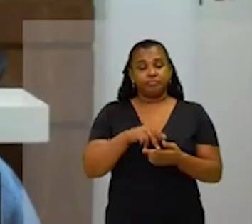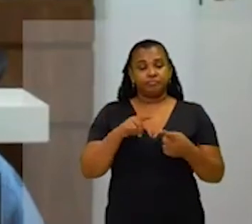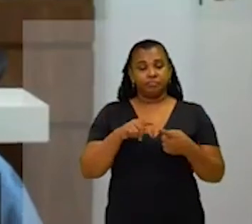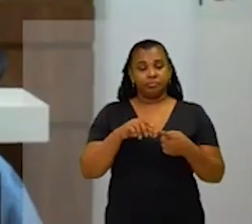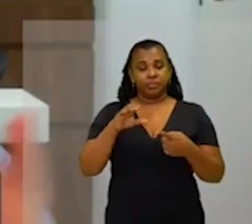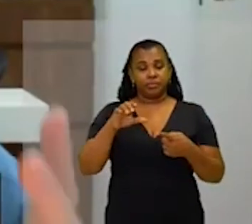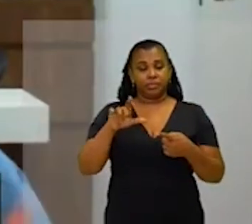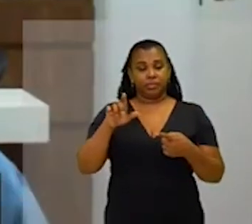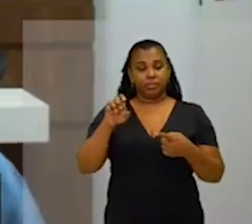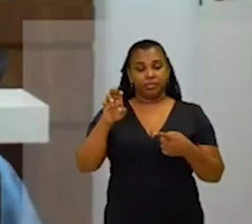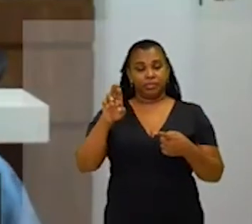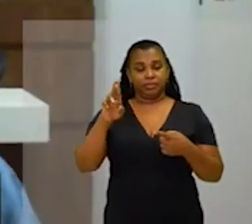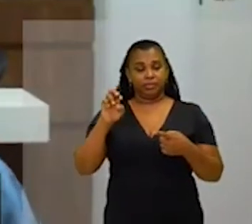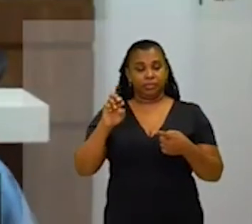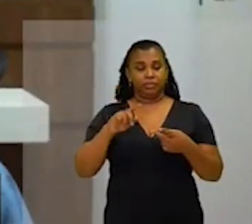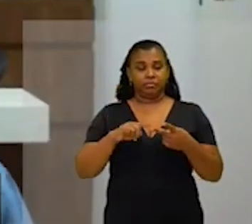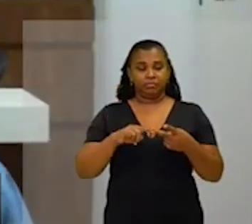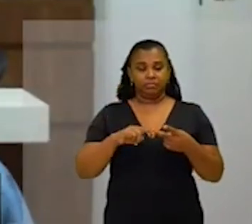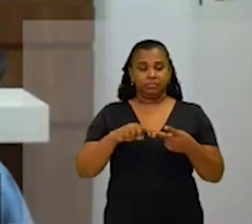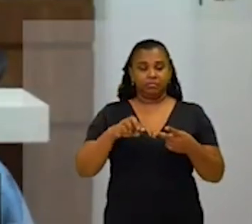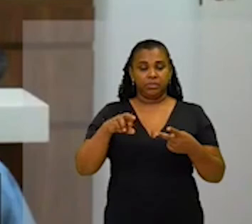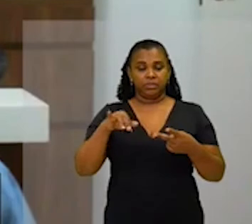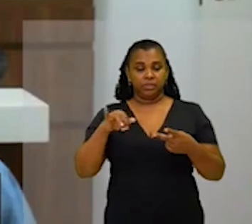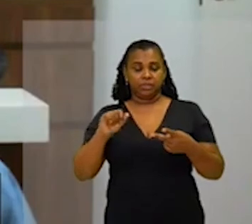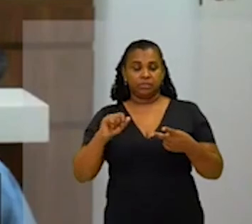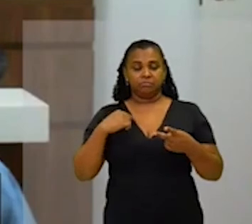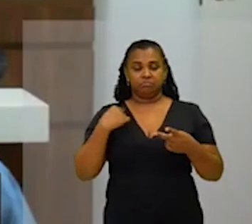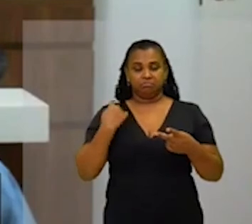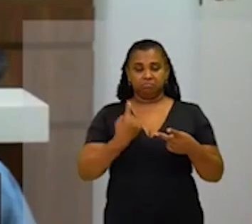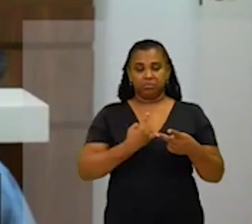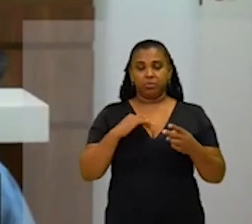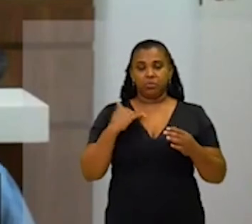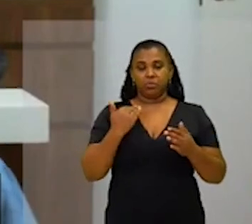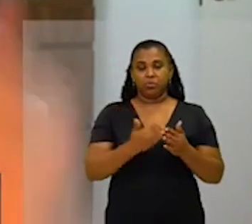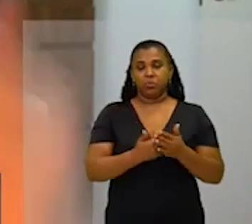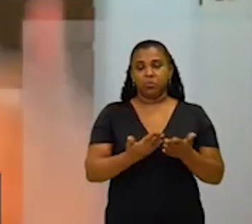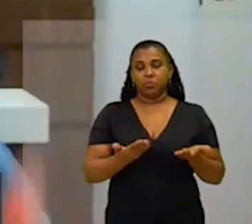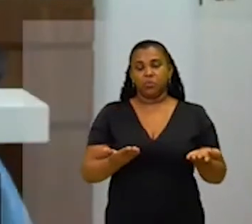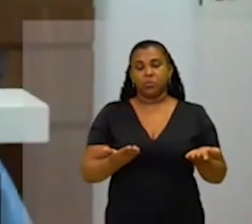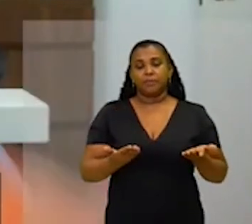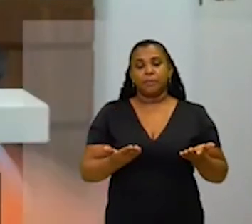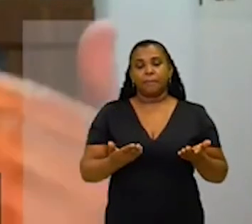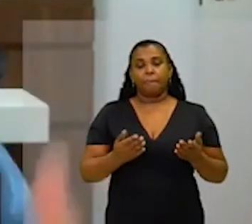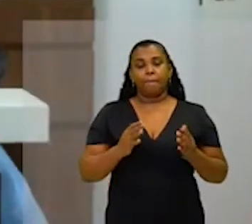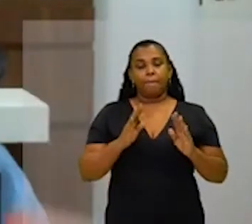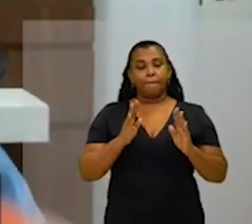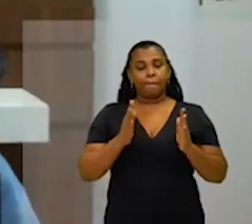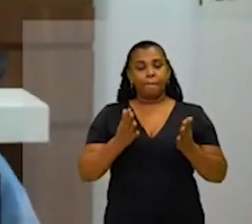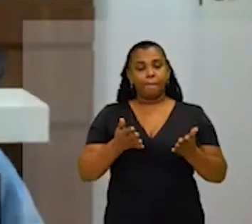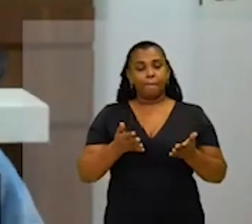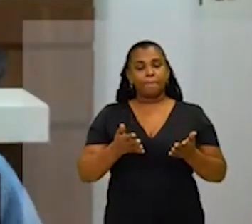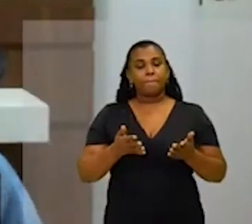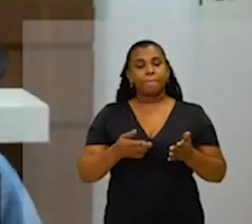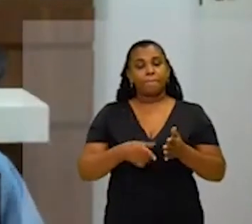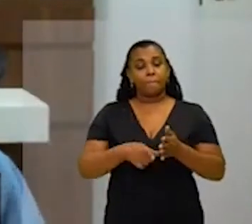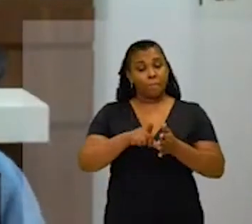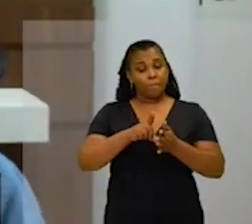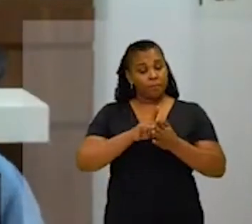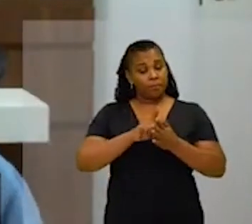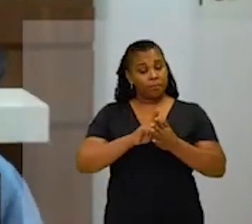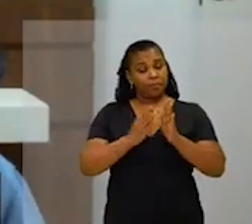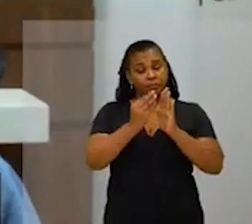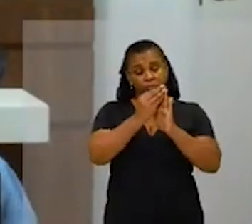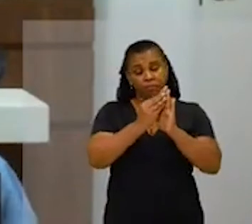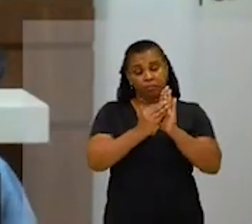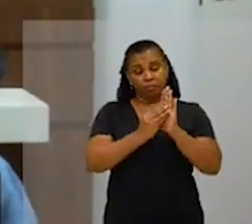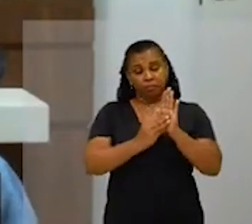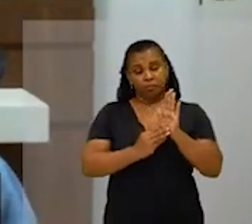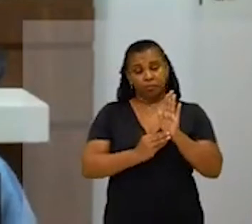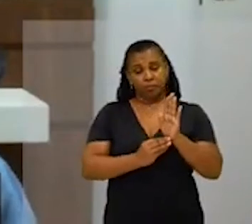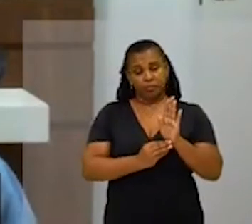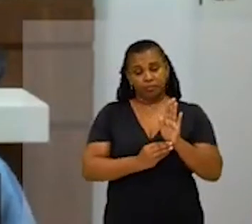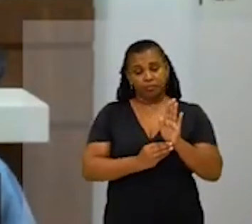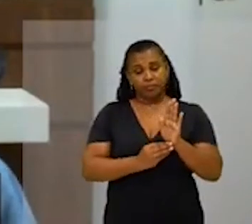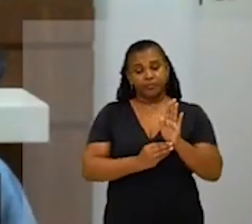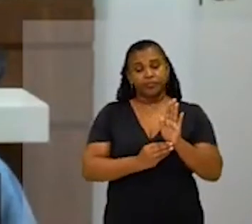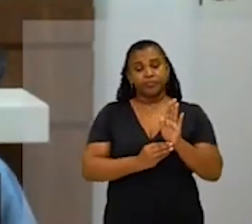colegas todos todos já bonito já previamente escaldados de antemão pelo presidente da